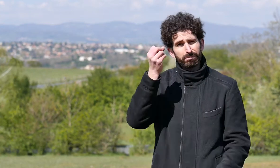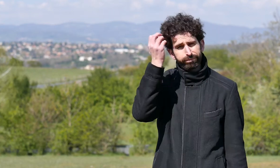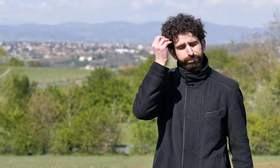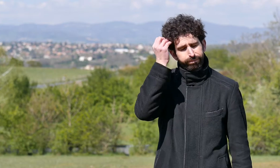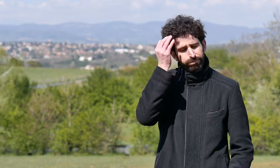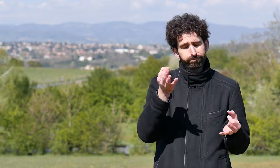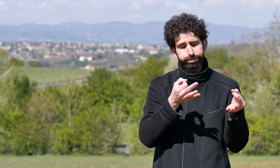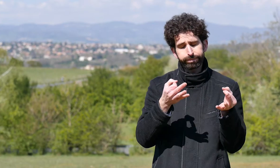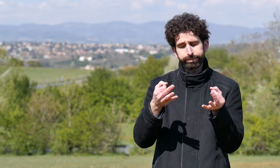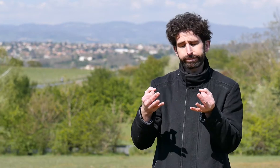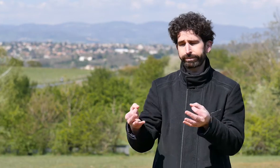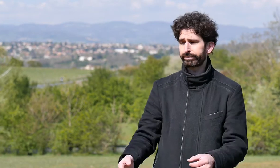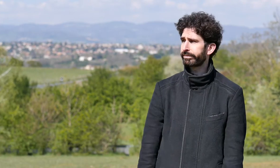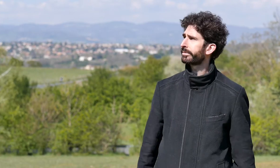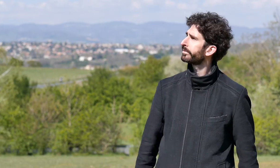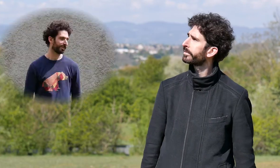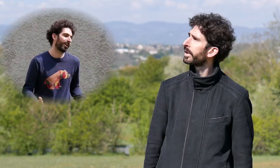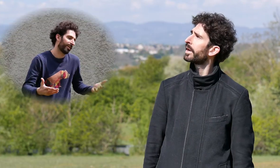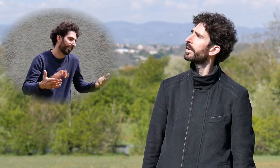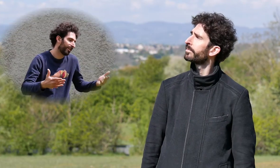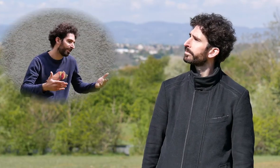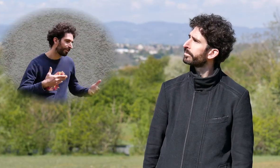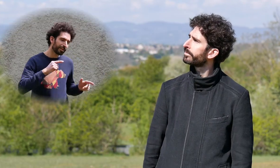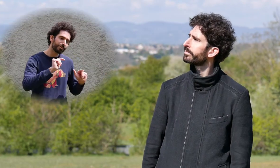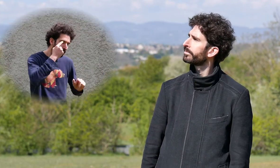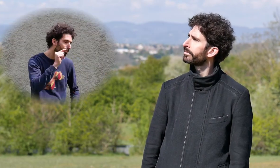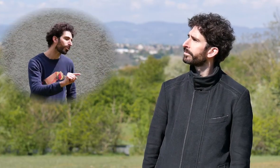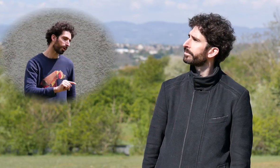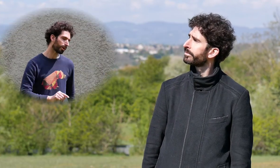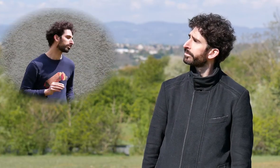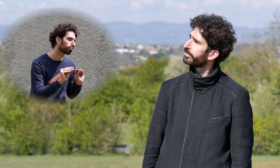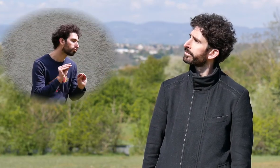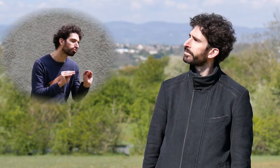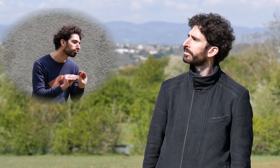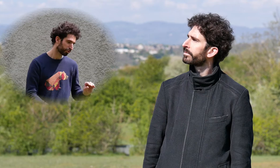qui ont la parole intérieure en continu. * Hé, je suis là pour toi. Bisous, bisous. *